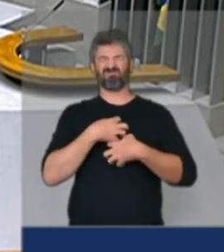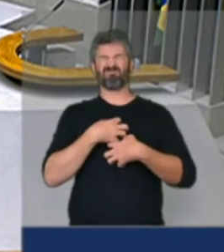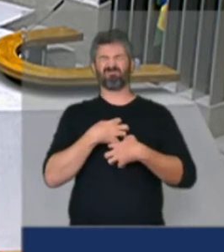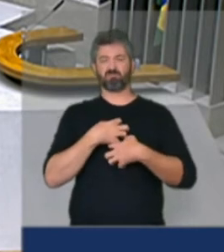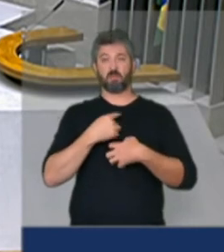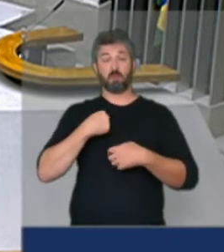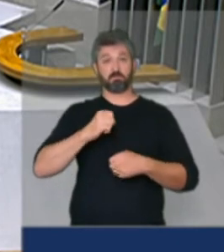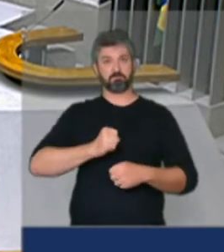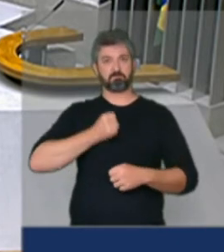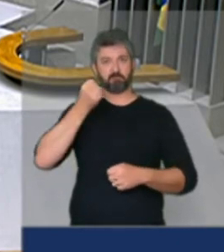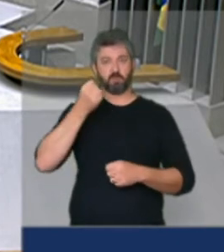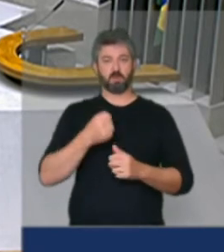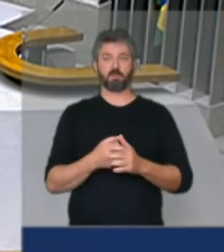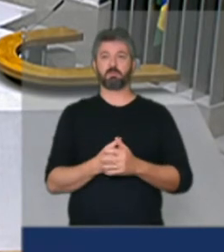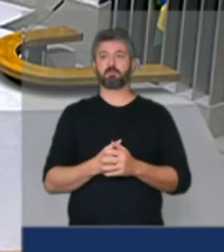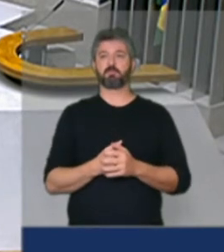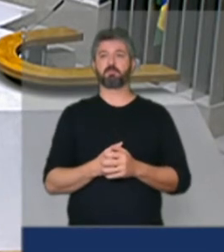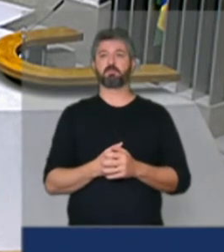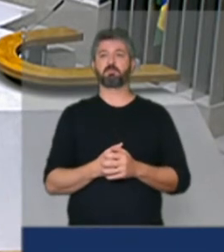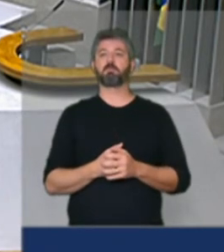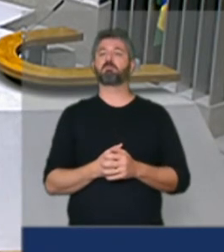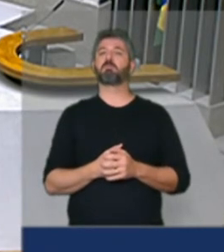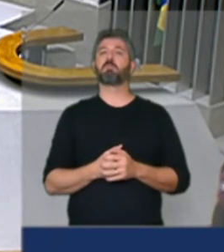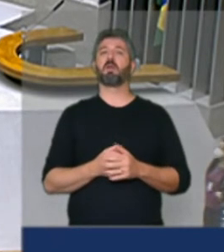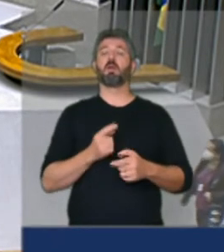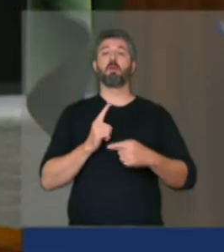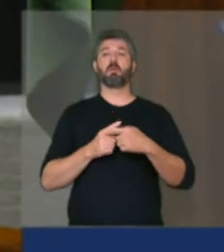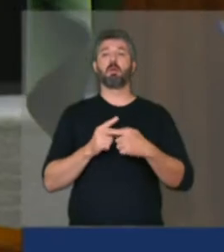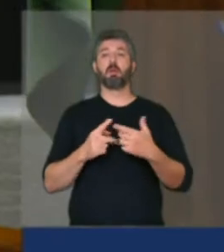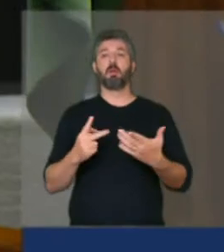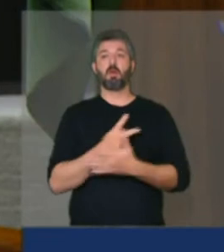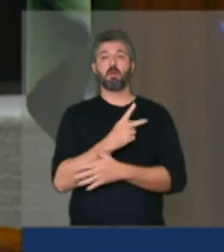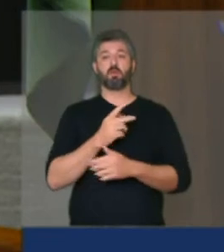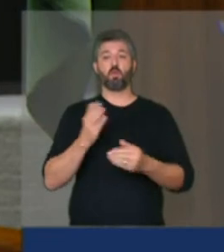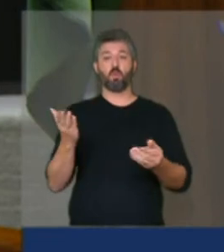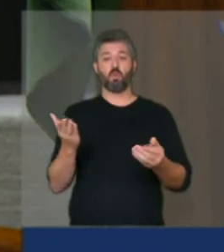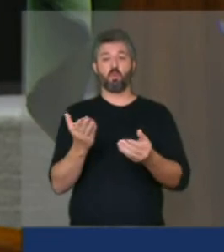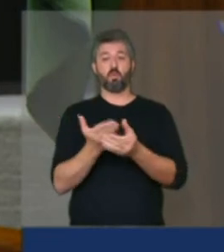A MINHA INDIGNAÇÃO EM RELAÇÃO AO PROCESSO DE PRIVATIZAÇÃO DA VENDA DOS